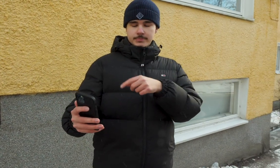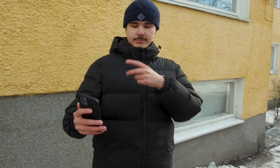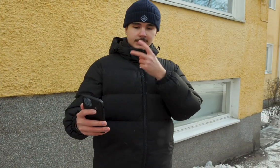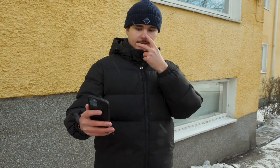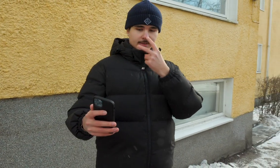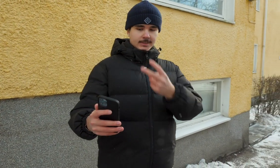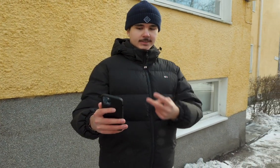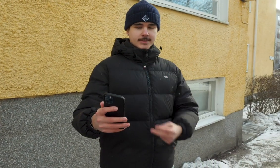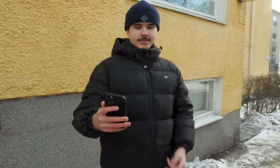Nähdään!